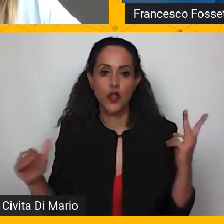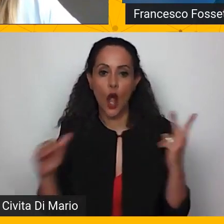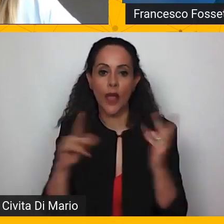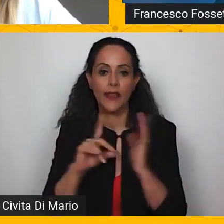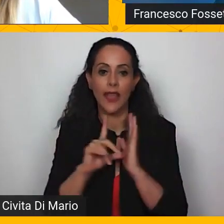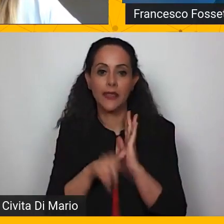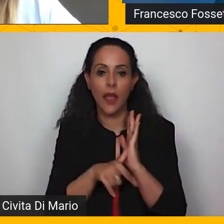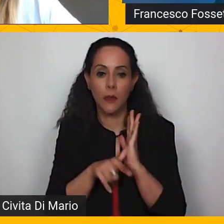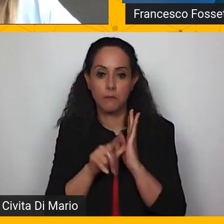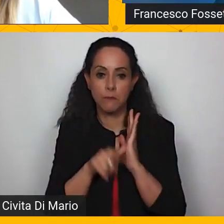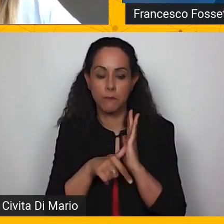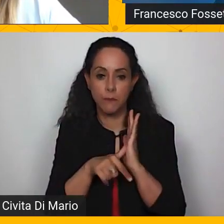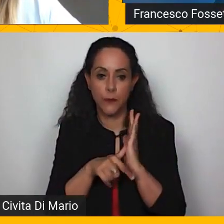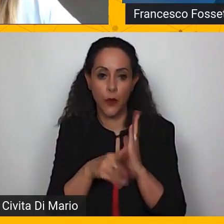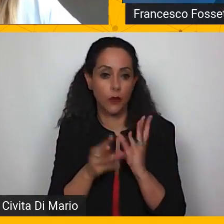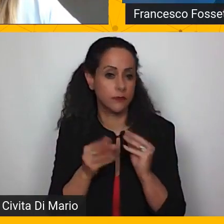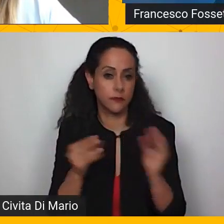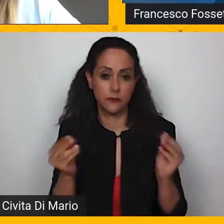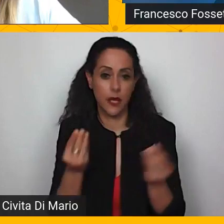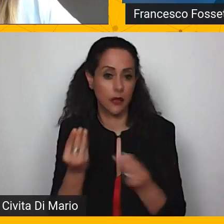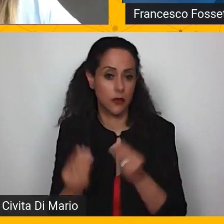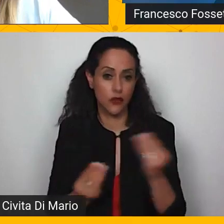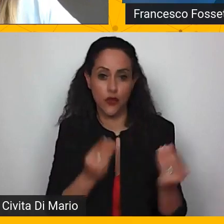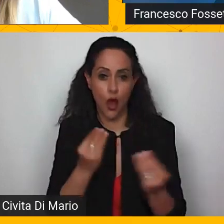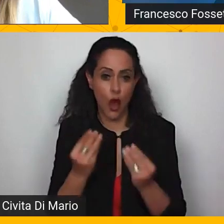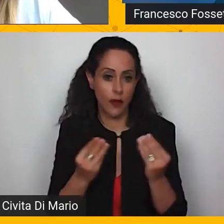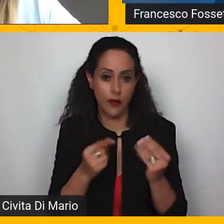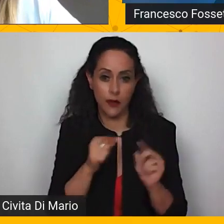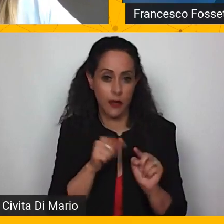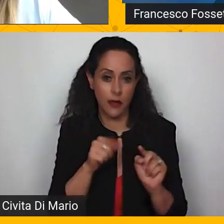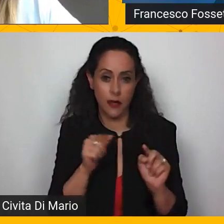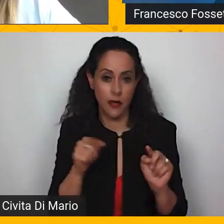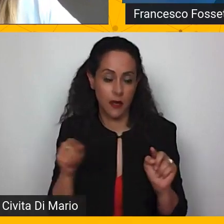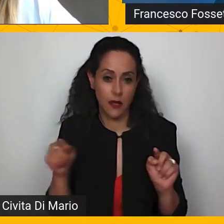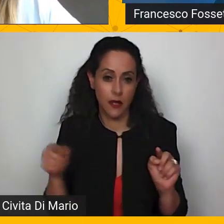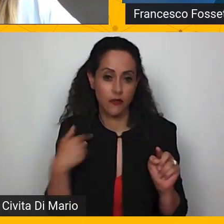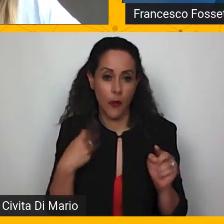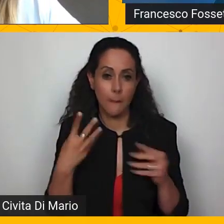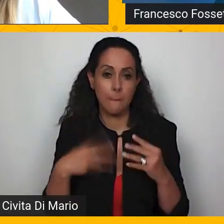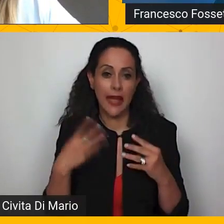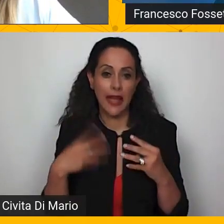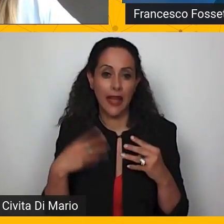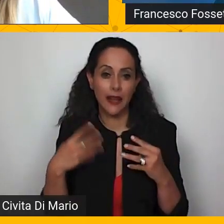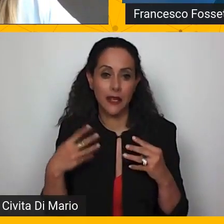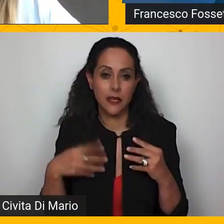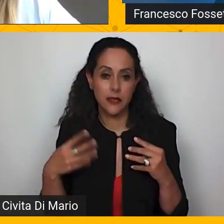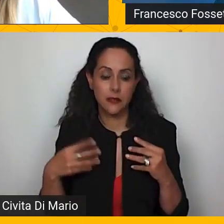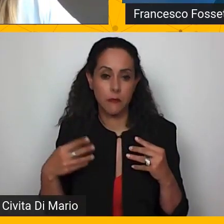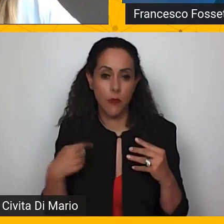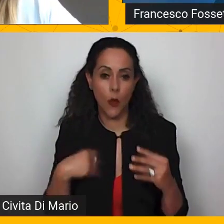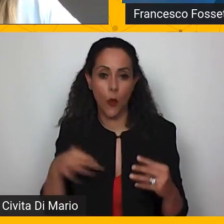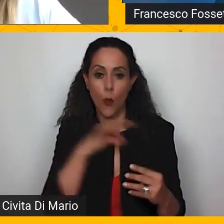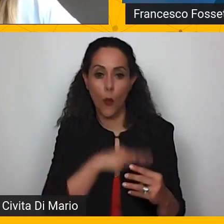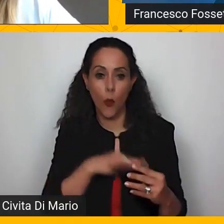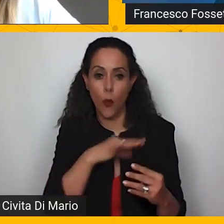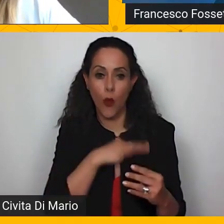di tempo perché ripeto molti di questi giochi eh hanno questo